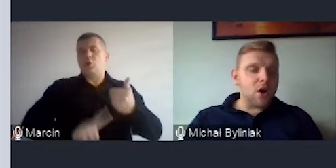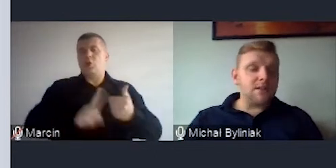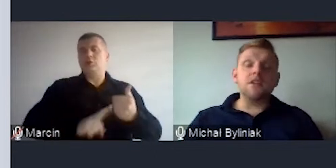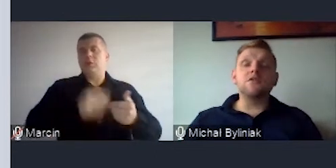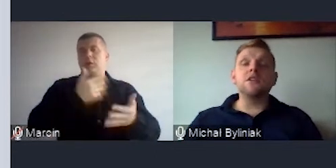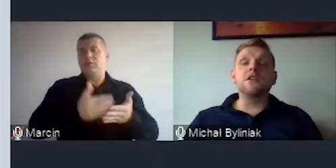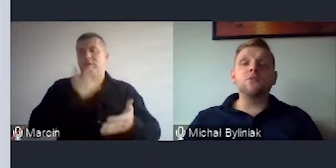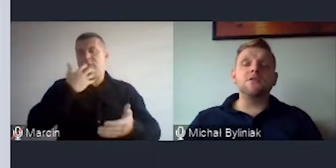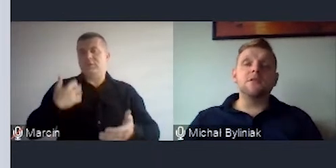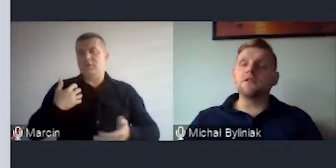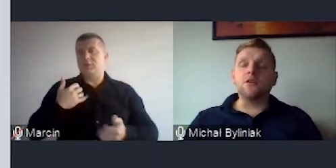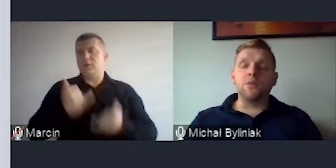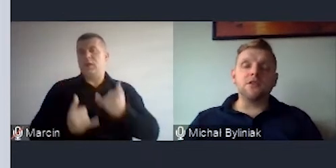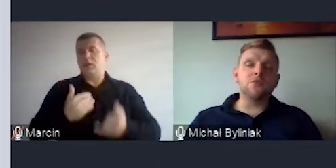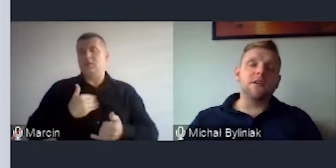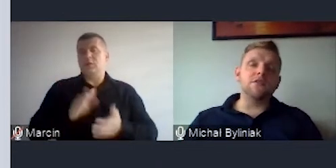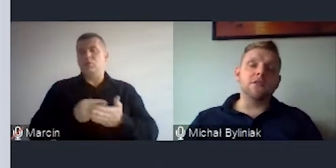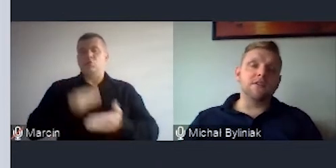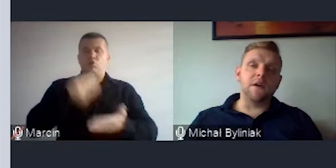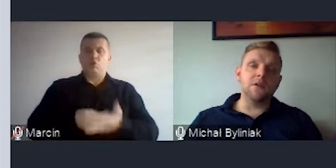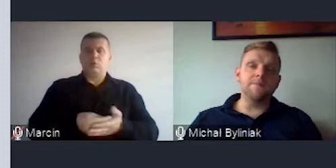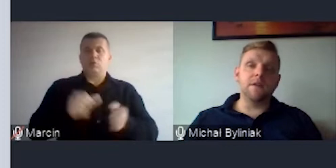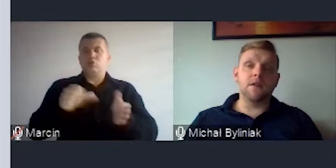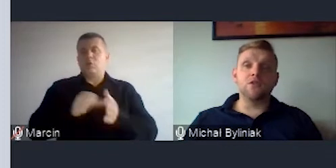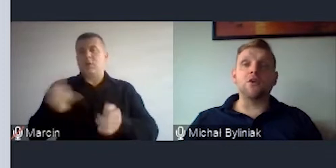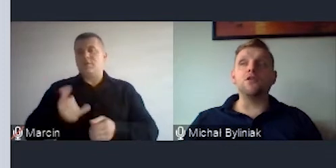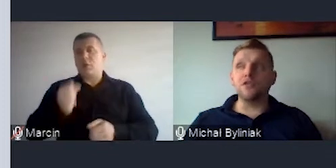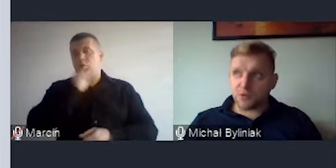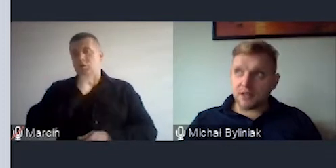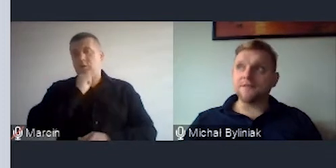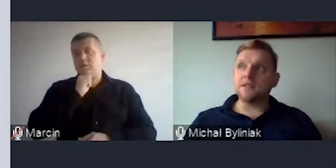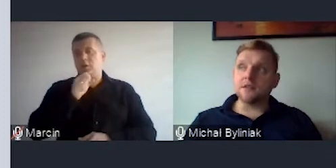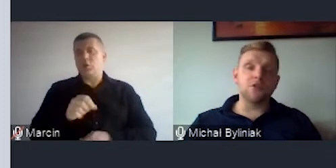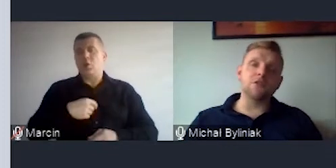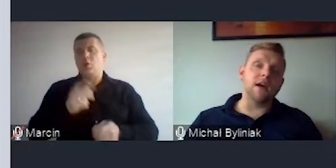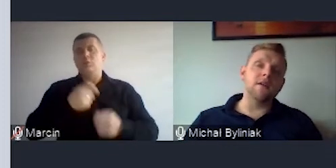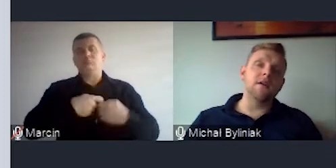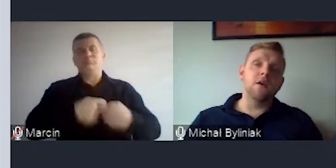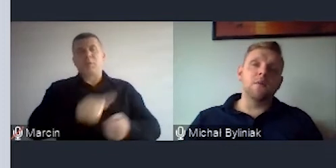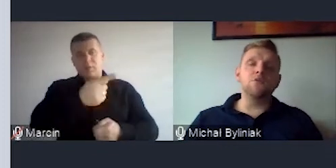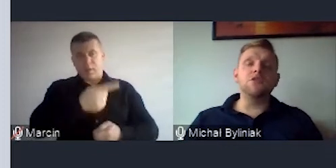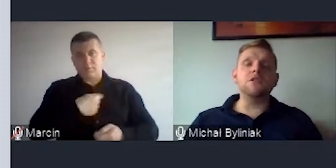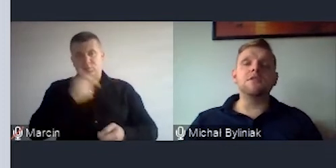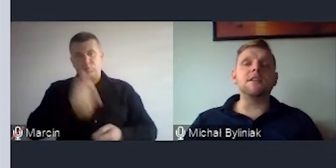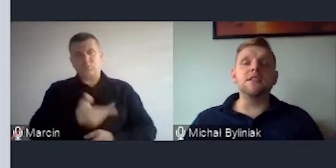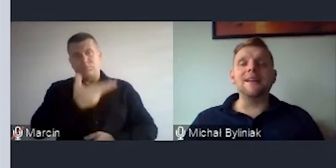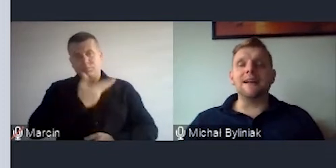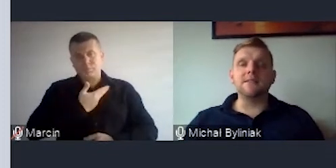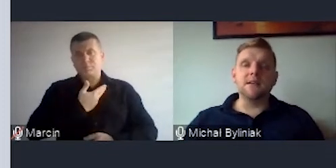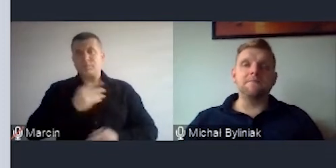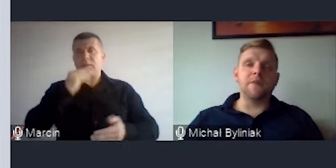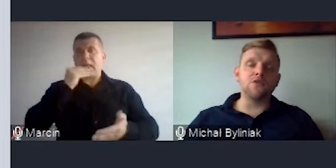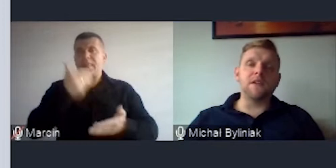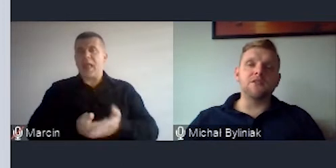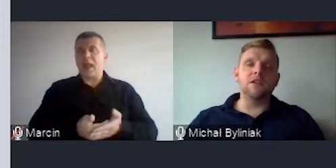Oznacza to, że jeżeli kupujecie używany środek trwały to od sprzedawcy tego środka musicie dostać deklarację, oświadczenie,